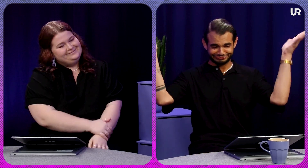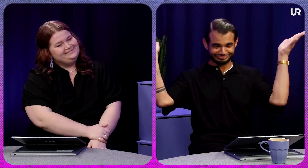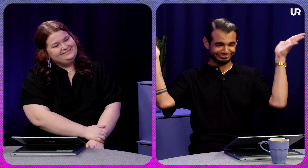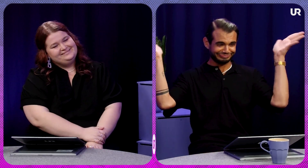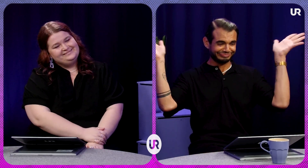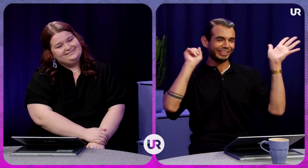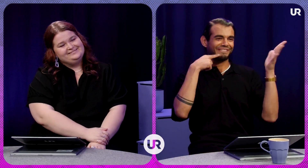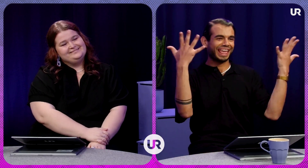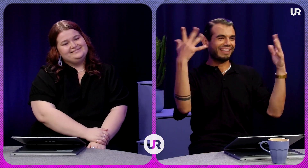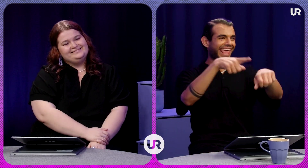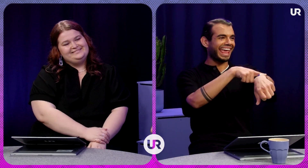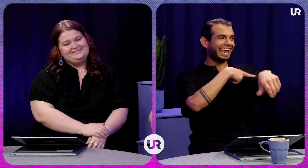Amir: Döva kommer leva längre!